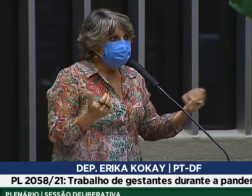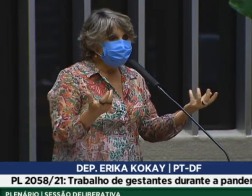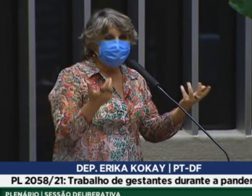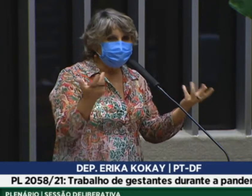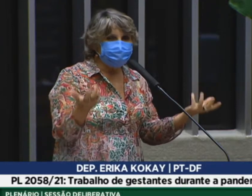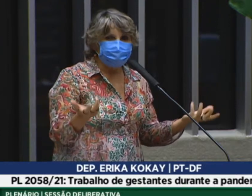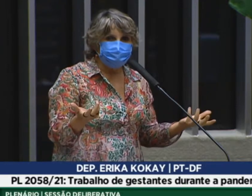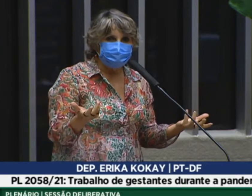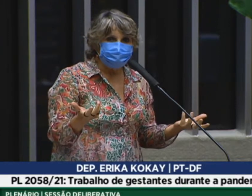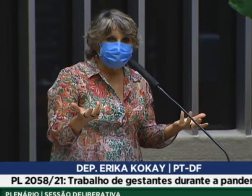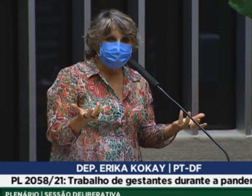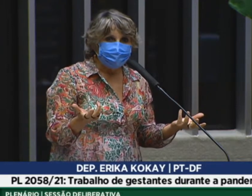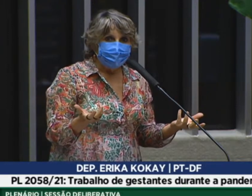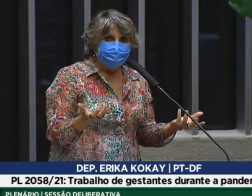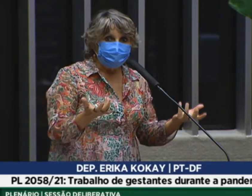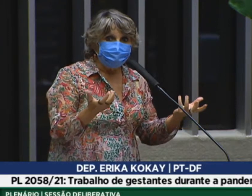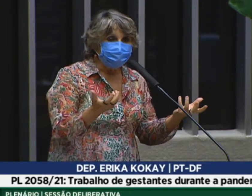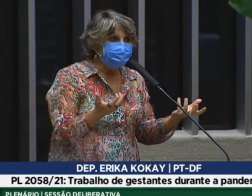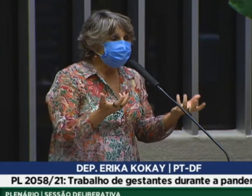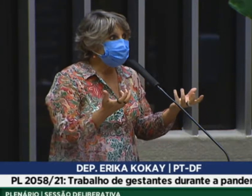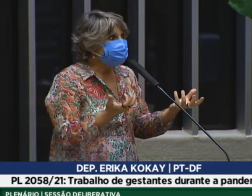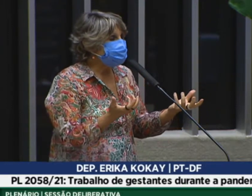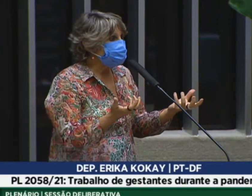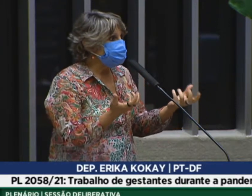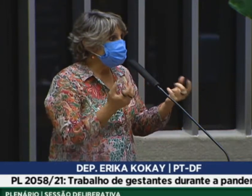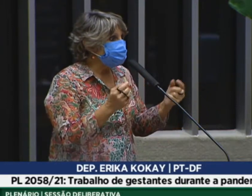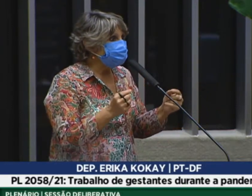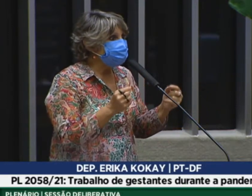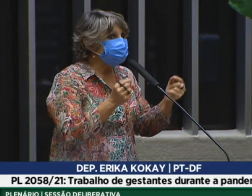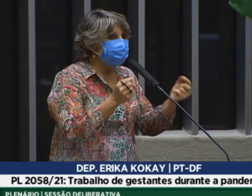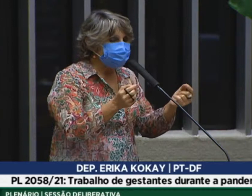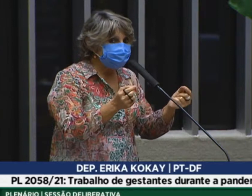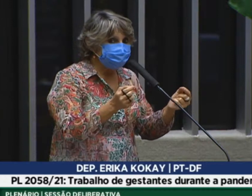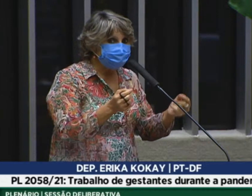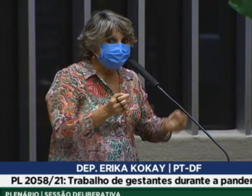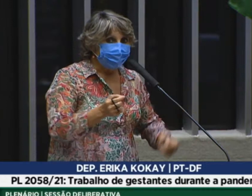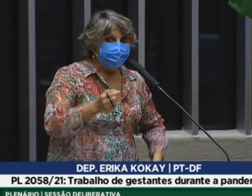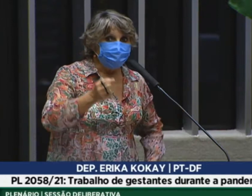FRENTES, PARA PODER FAZER COM QUE NÓS TIVÀSSEMOS UM ENFRENTAMENTO MÍNIMO É COVID-19, E QUE NÃO ESTAVA